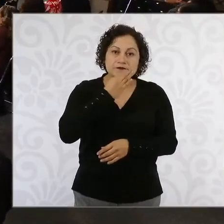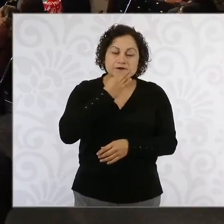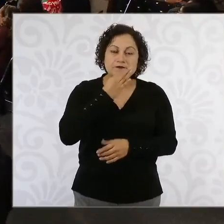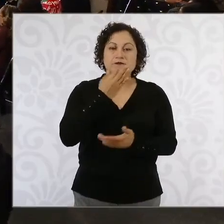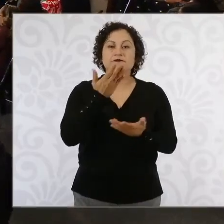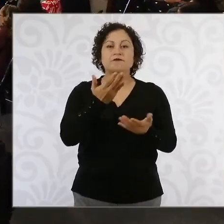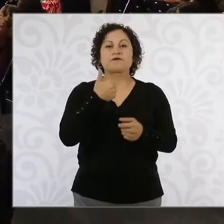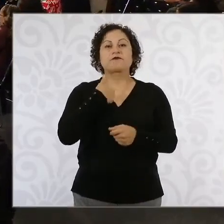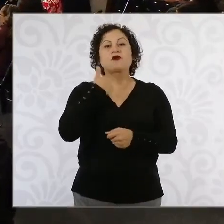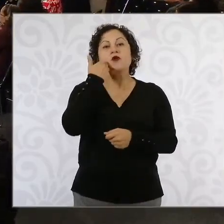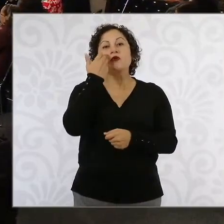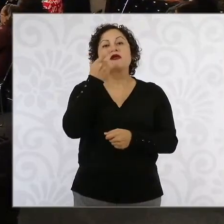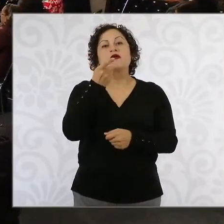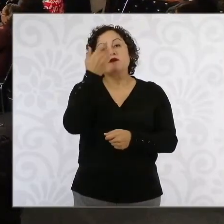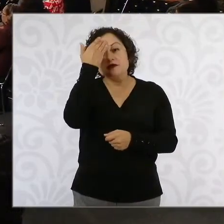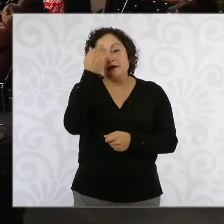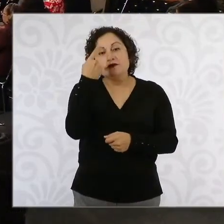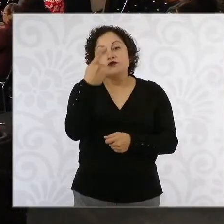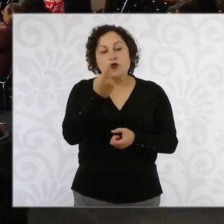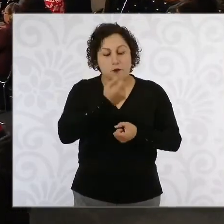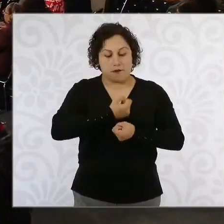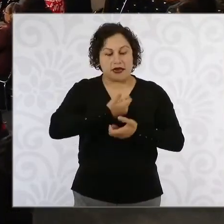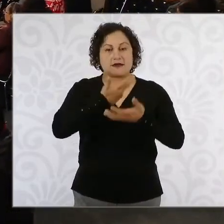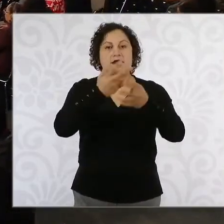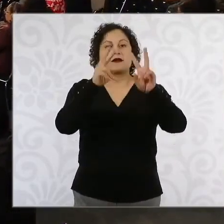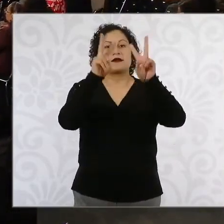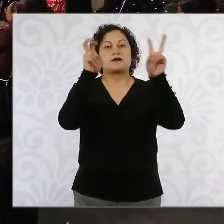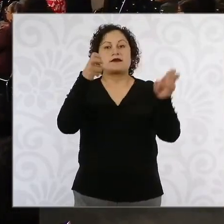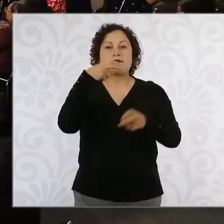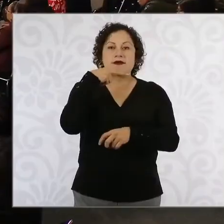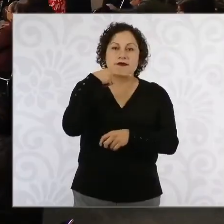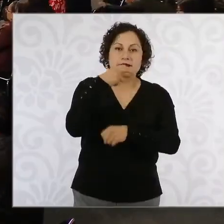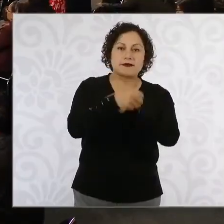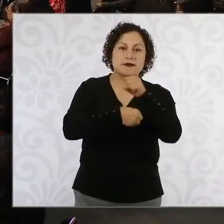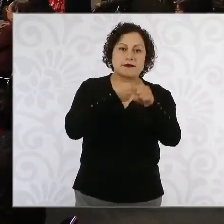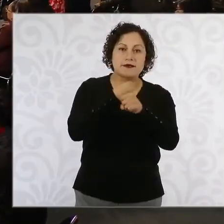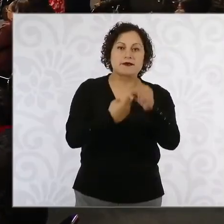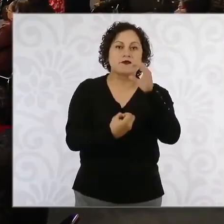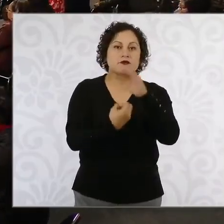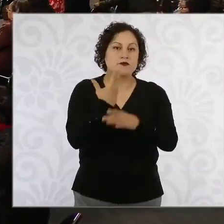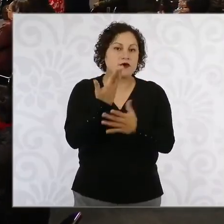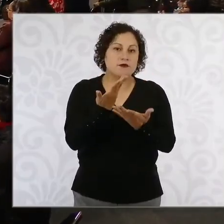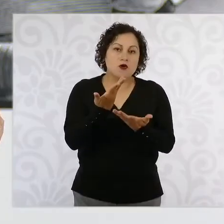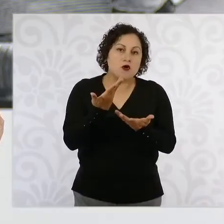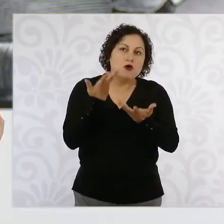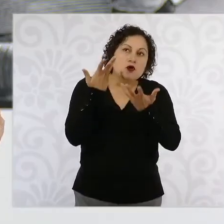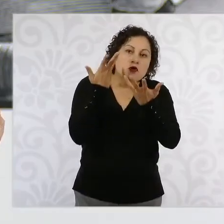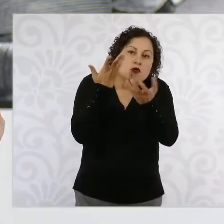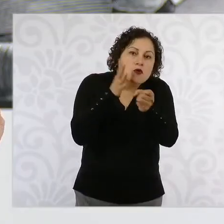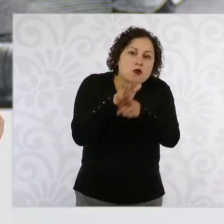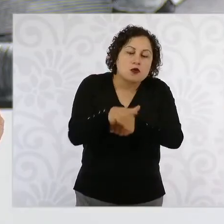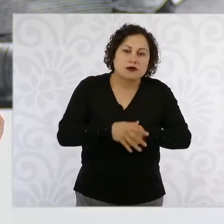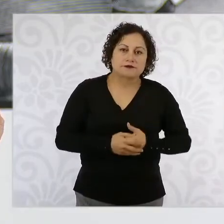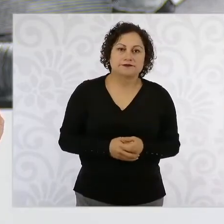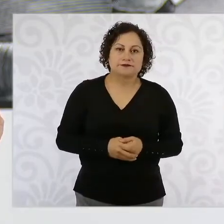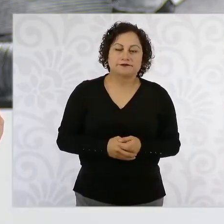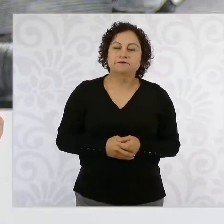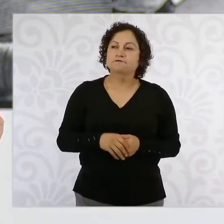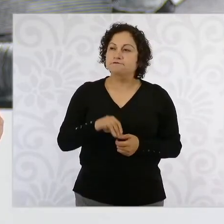pueblo de México de navidad de año nuevo algún deseo Sí vamos a grabar mañana temprano Al